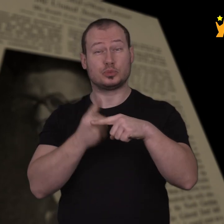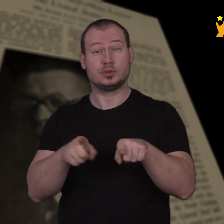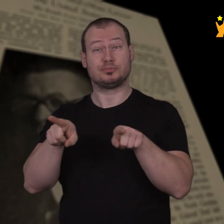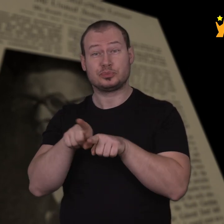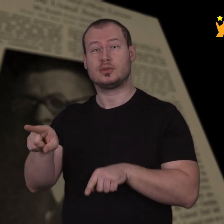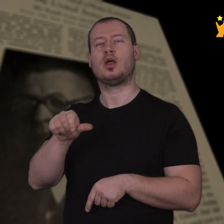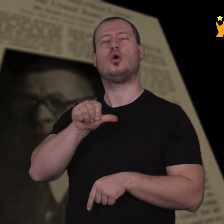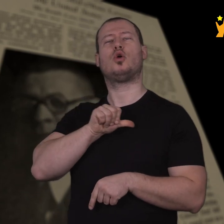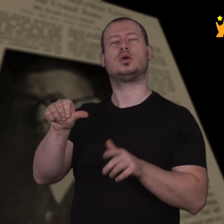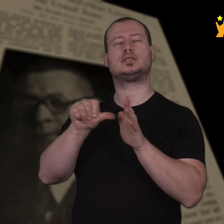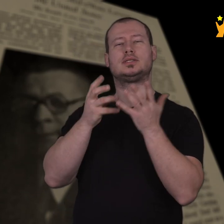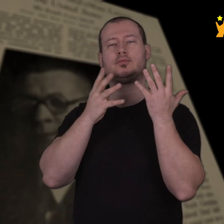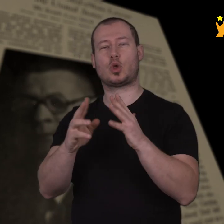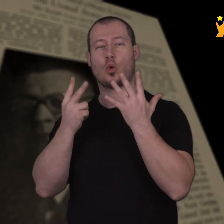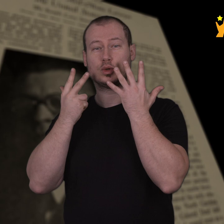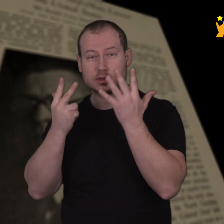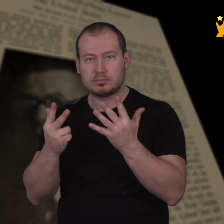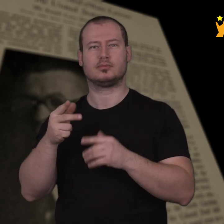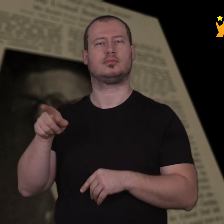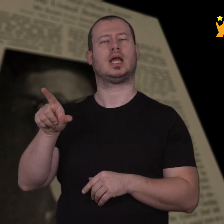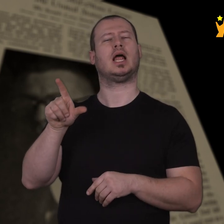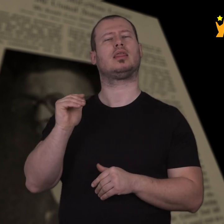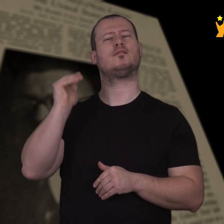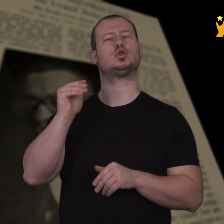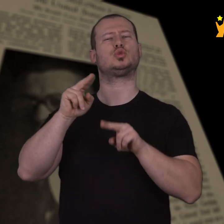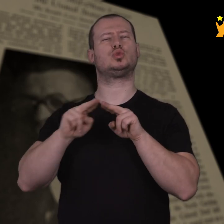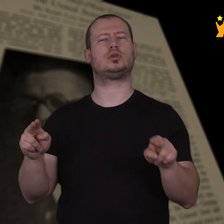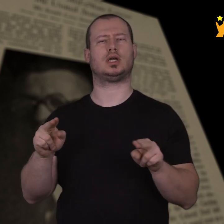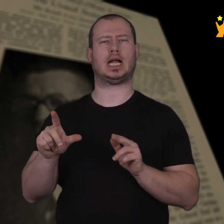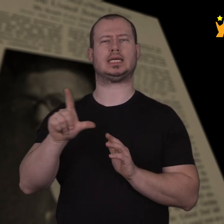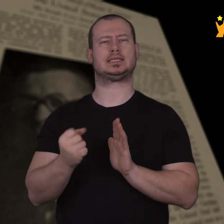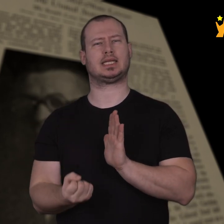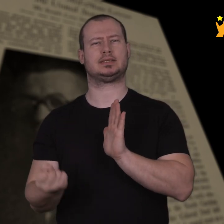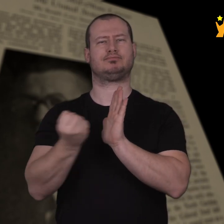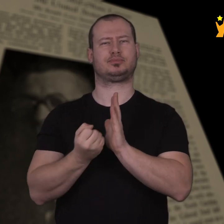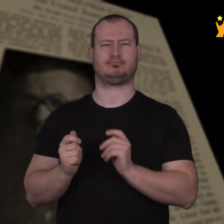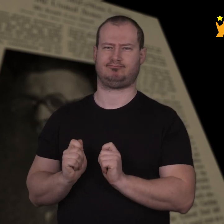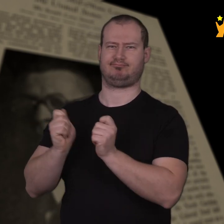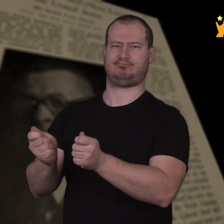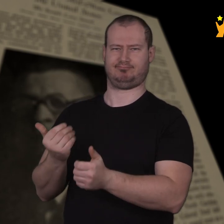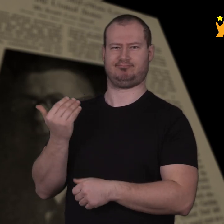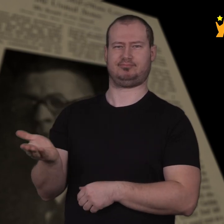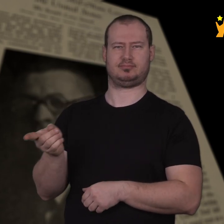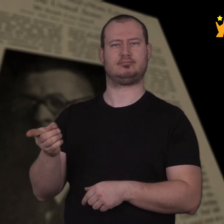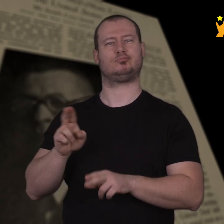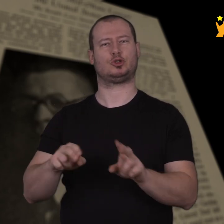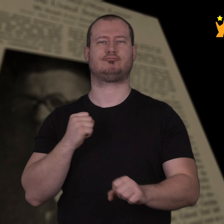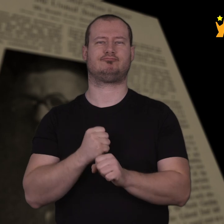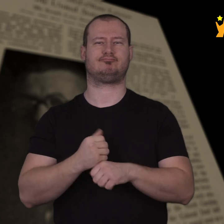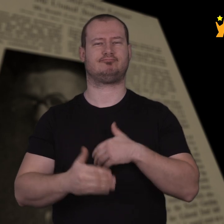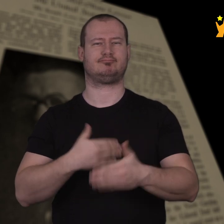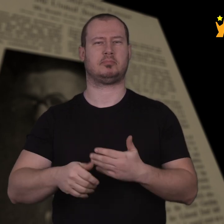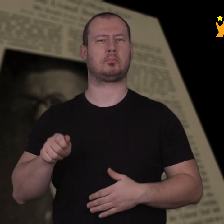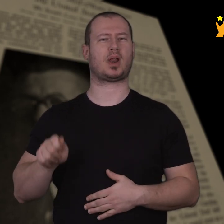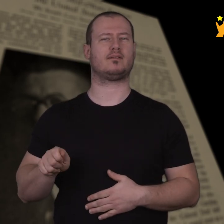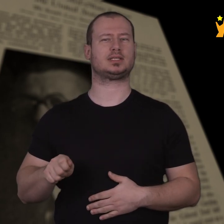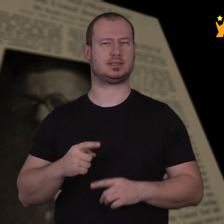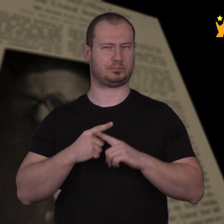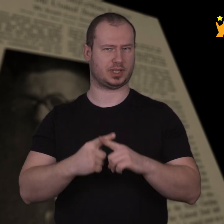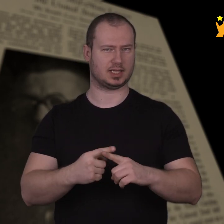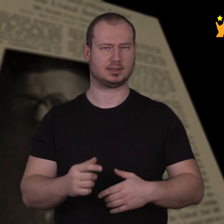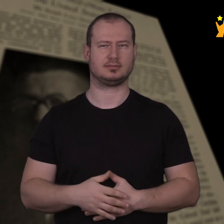a v tom istom roku mu predseda najvyššieho súdu udelil licenciu na výkon právnickej praxe.